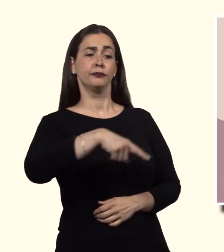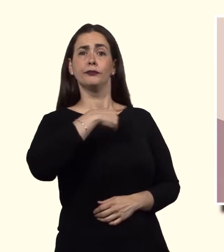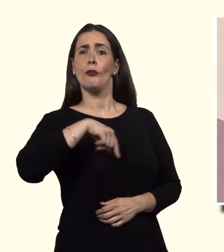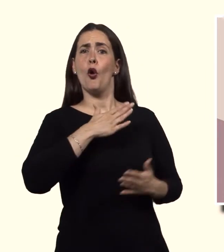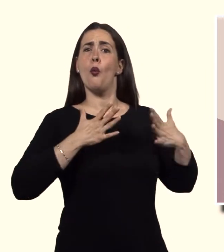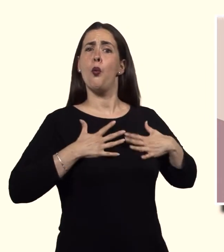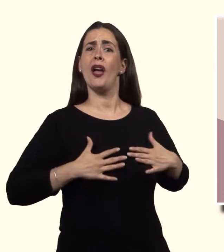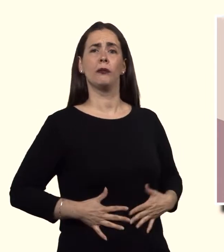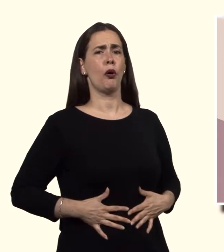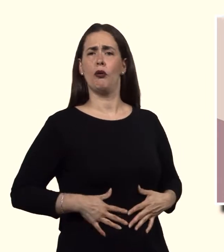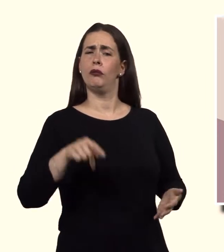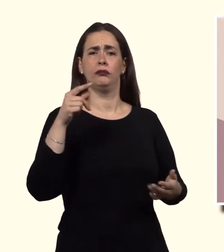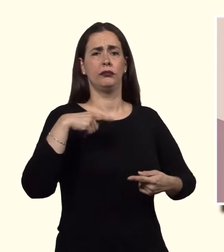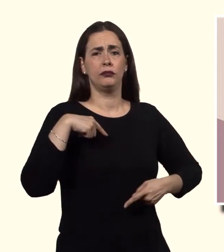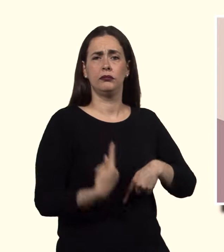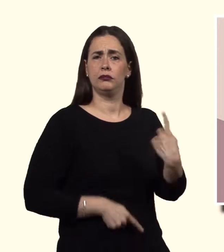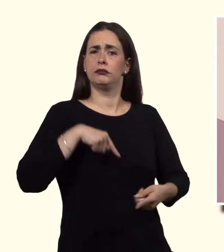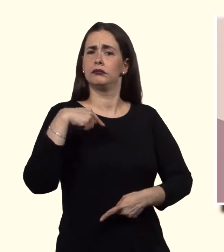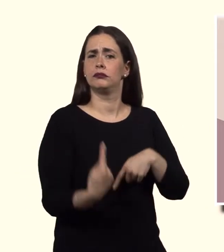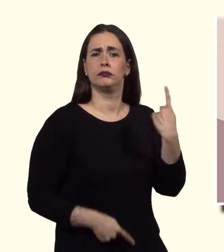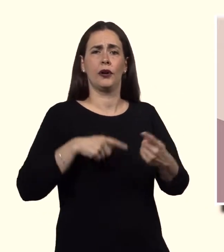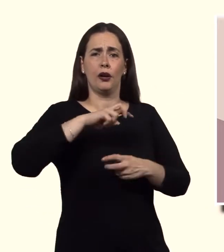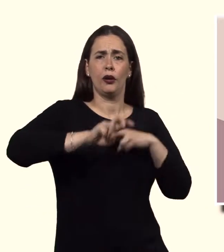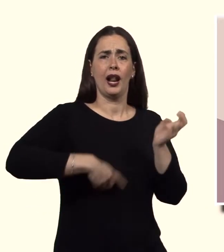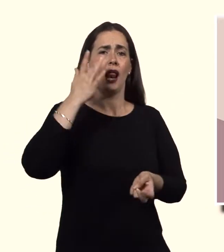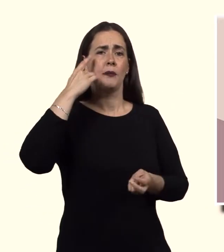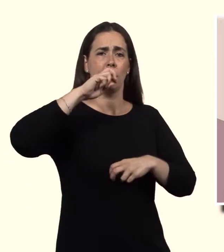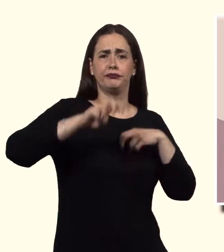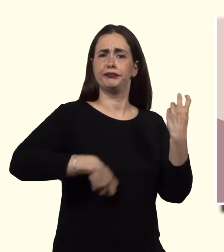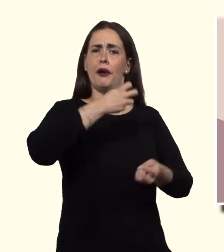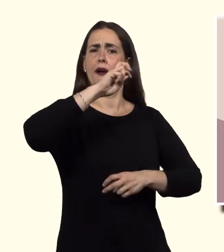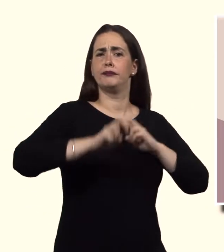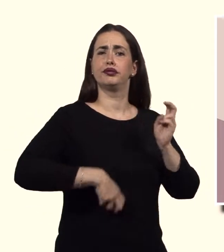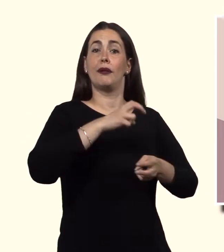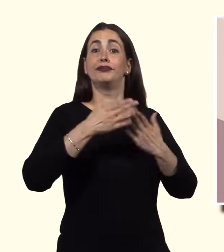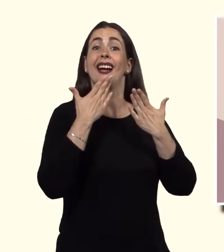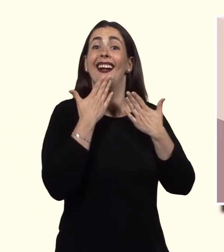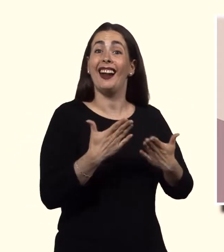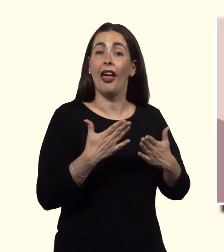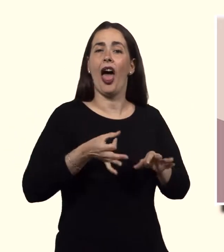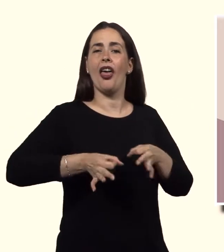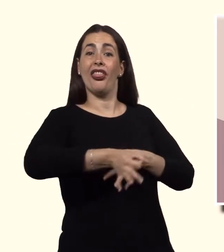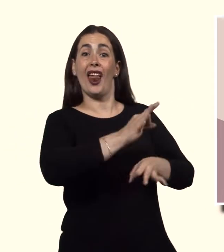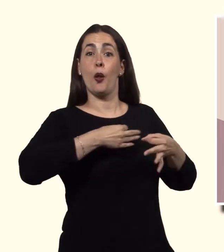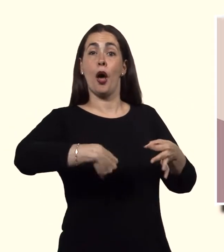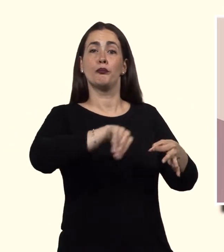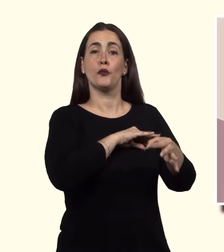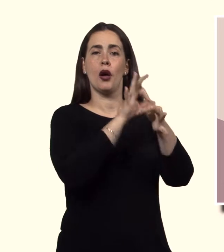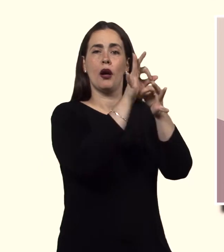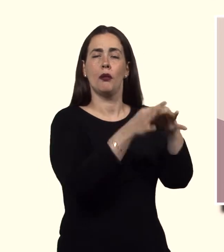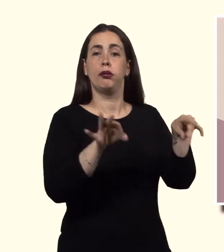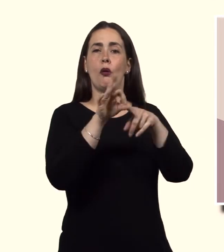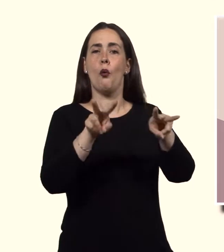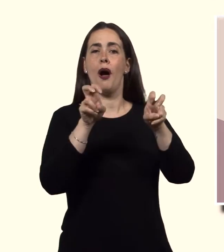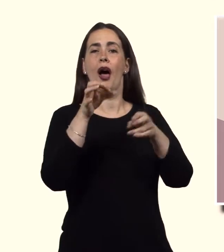El nostre cos es regenera permanentment, perquè les noves cèl·lules es dupliquen a partir d’altres de més velles.